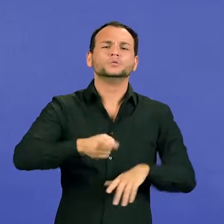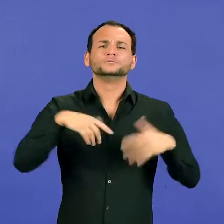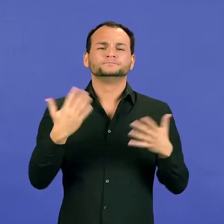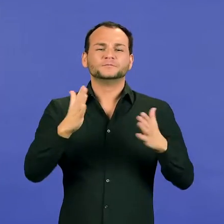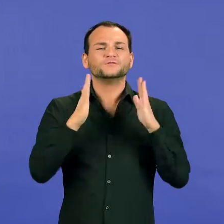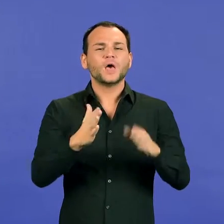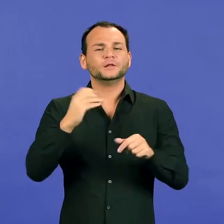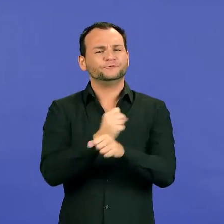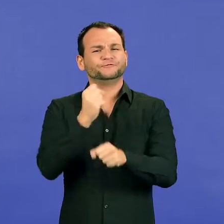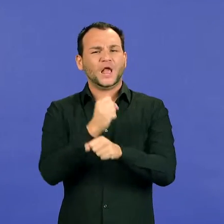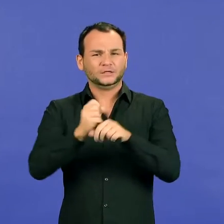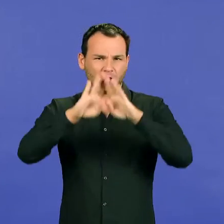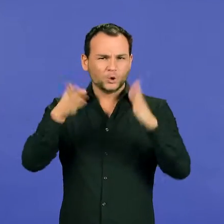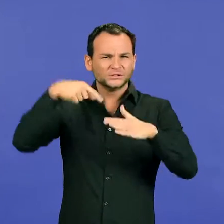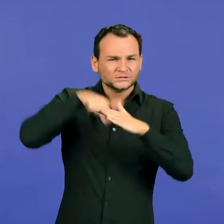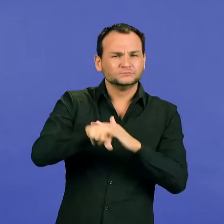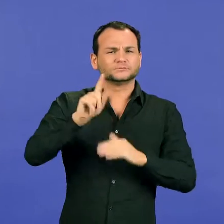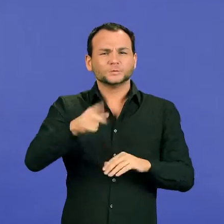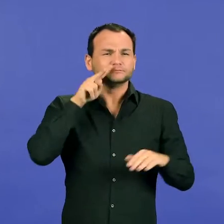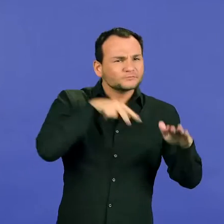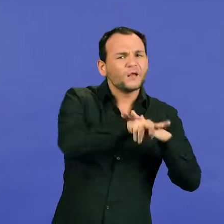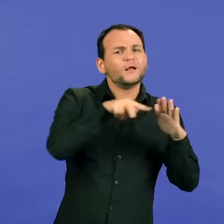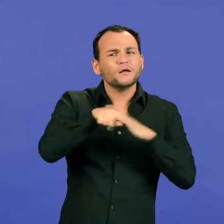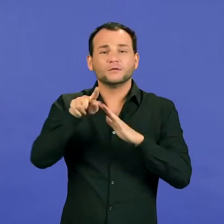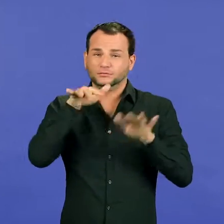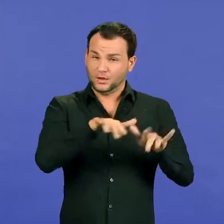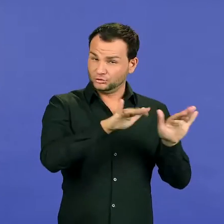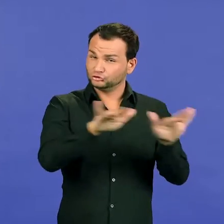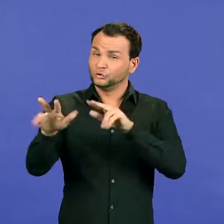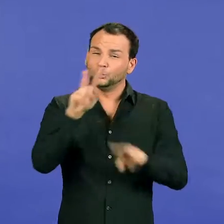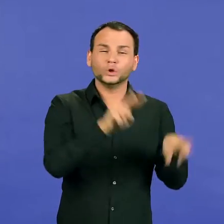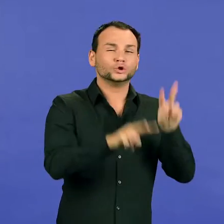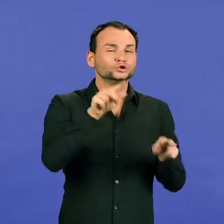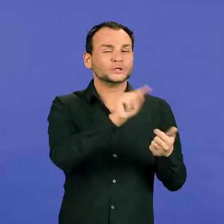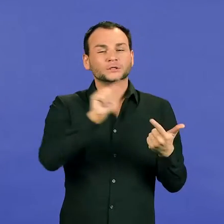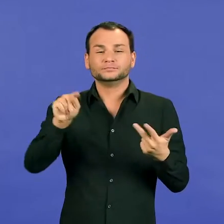Auch die Konstruktion der Fachwerkhäuser ist typisch für die eine oder andere Region.